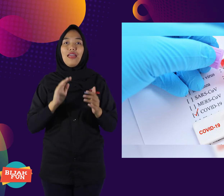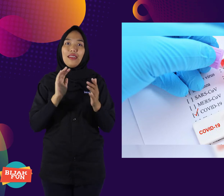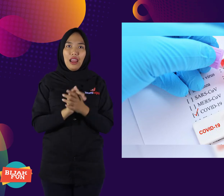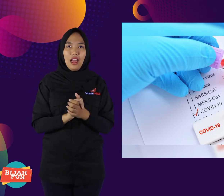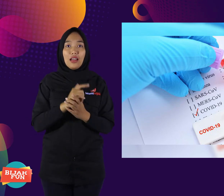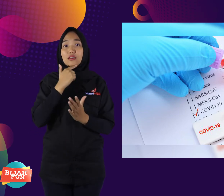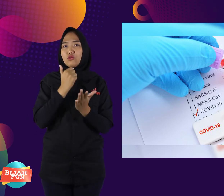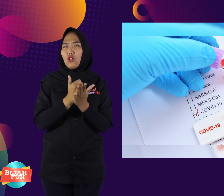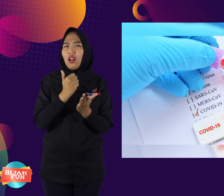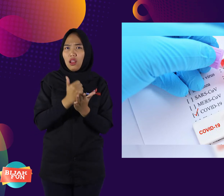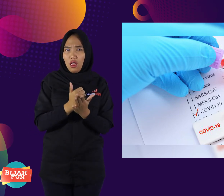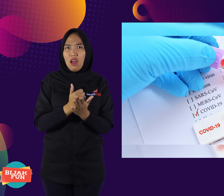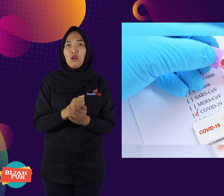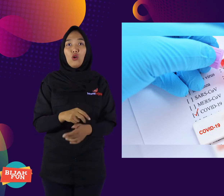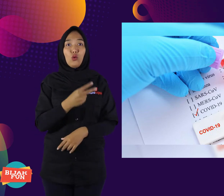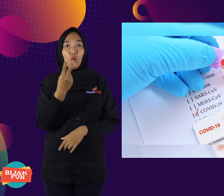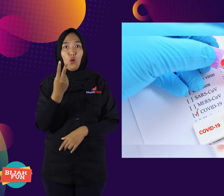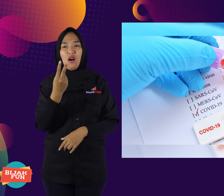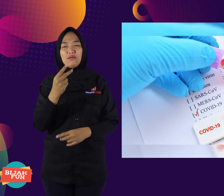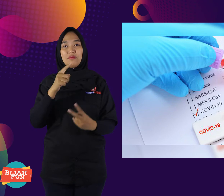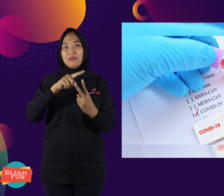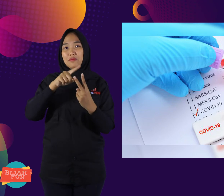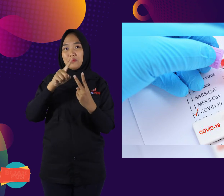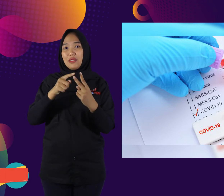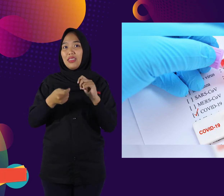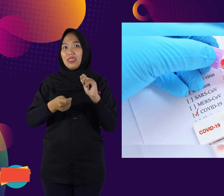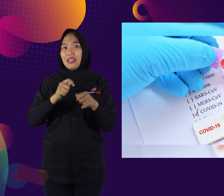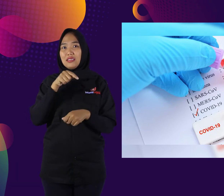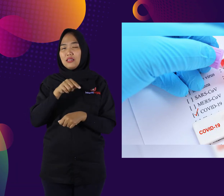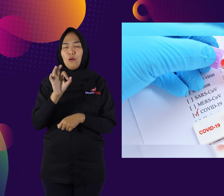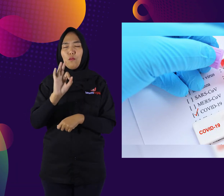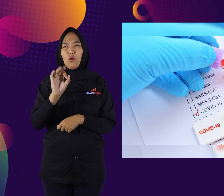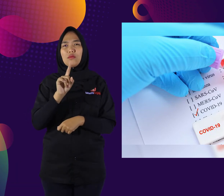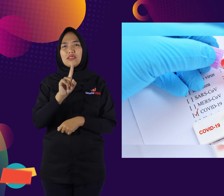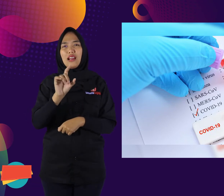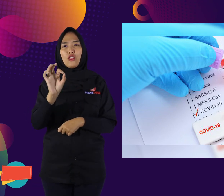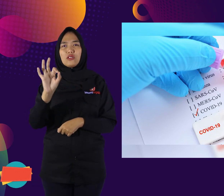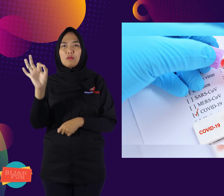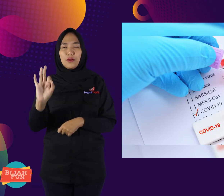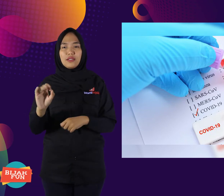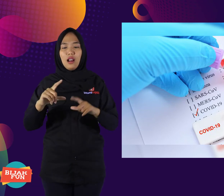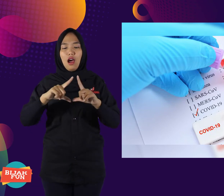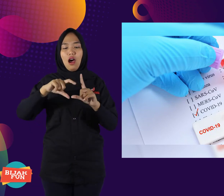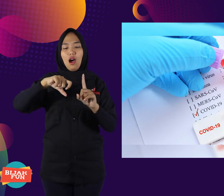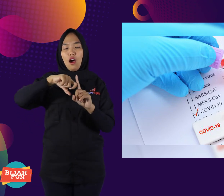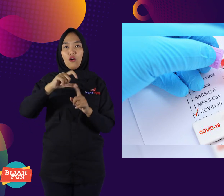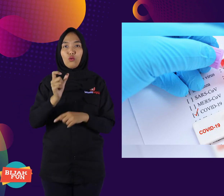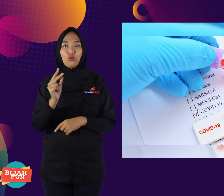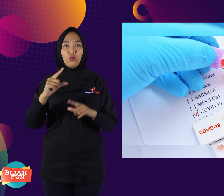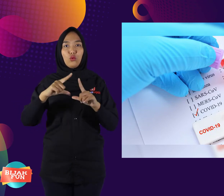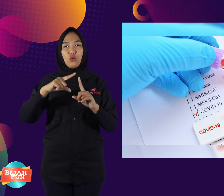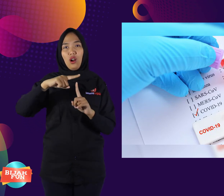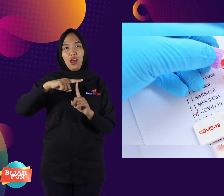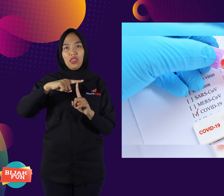Sebenarnya 2 tes ini belum 100% akurat.